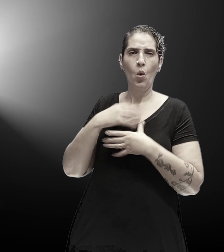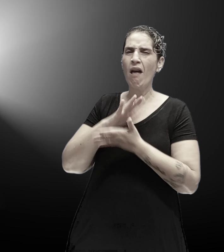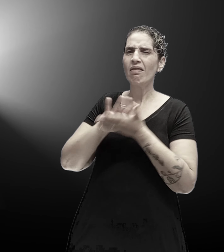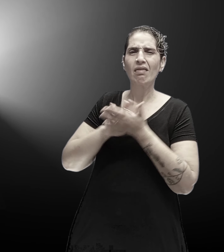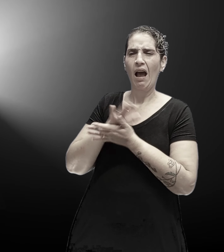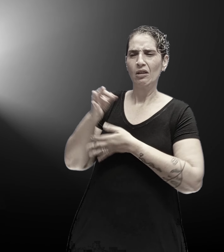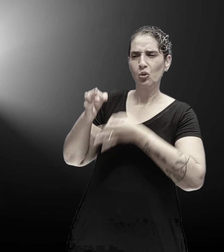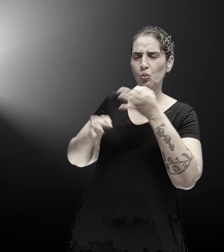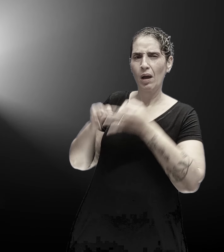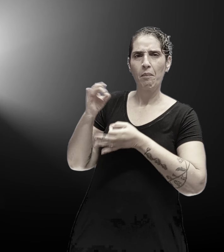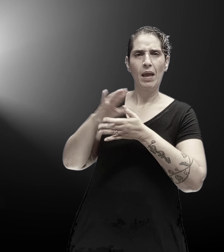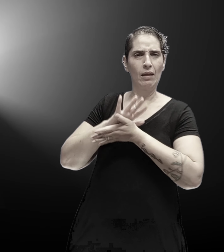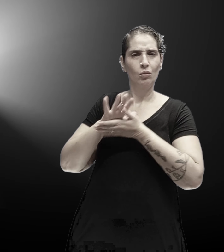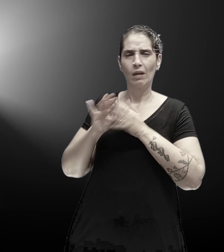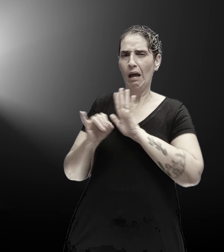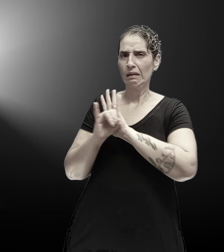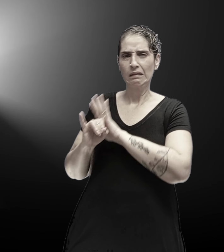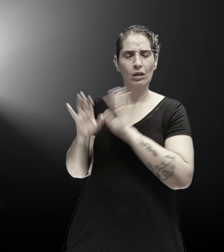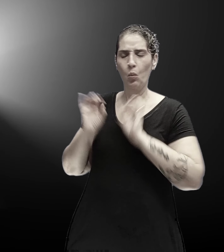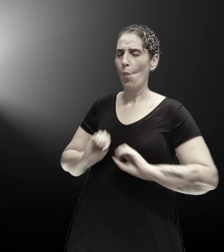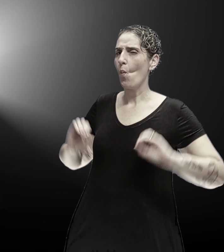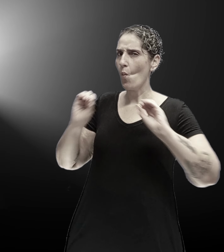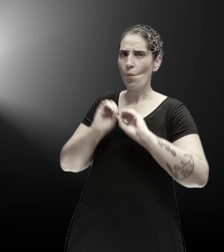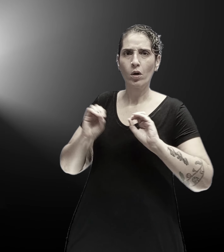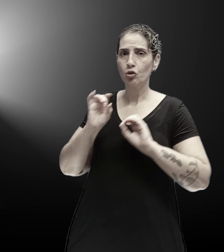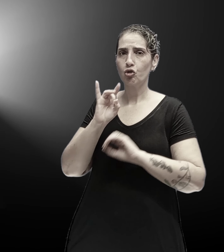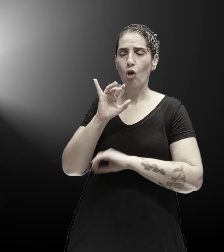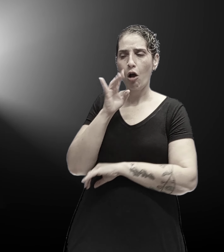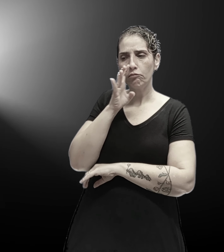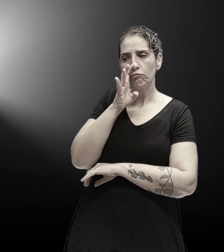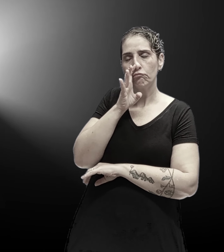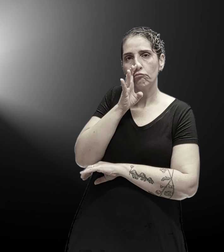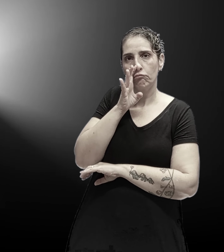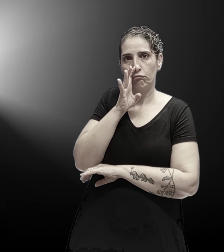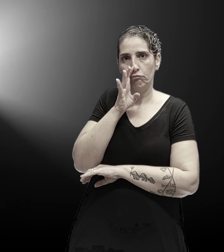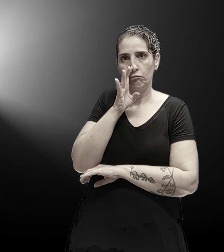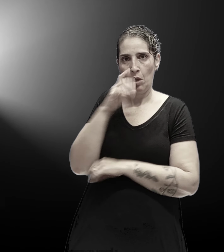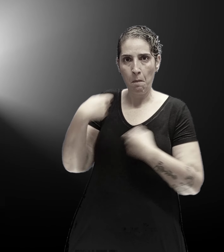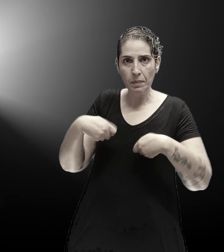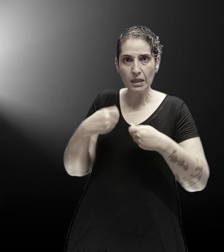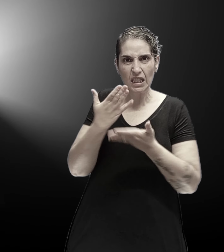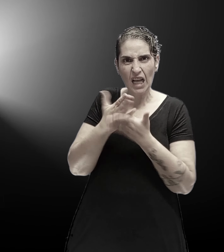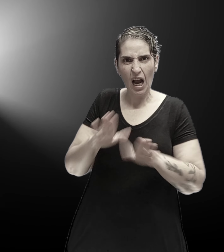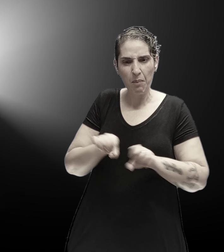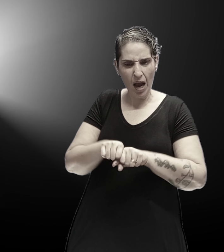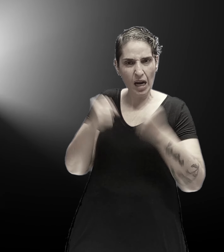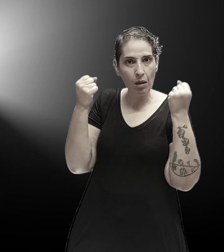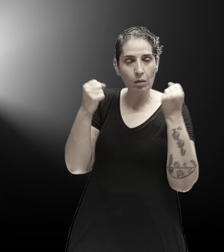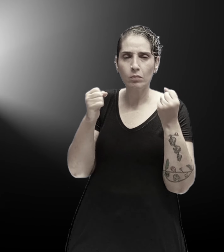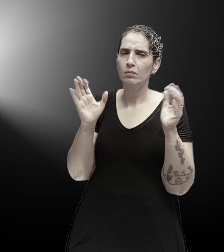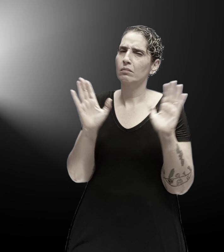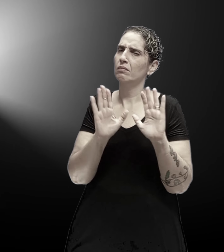sem identificação. Não é necessário destruí lo.